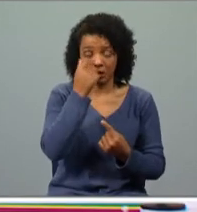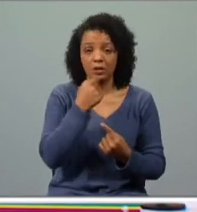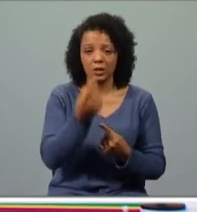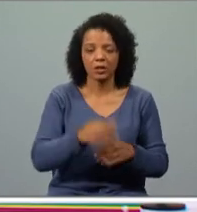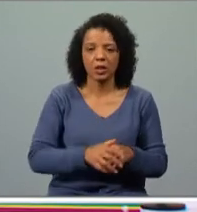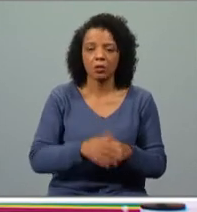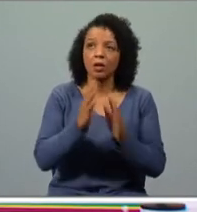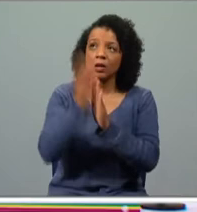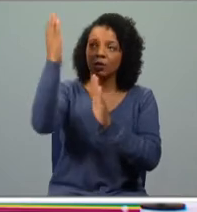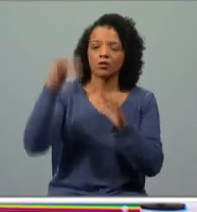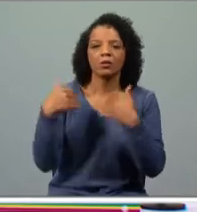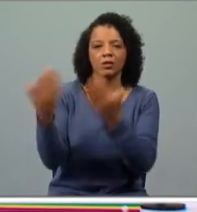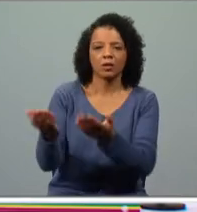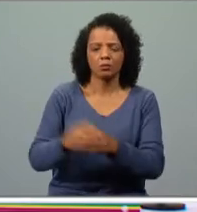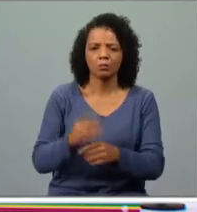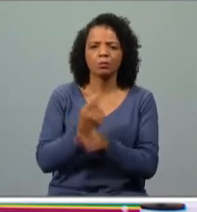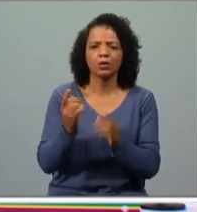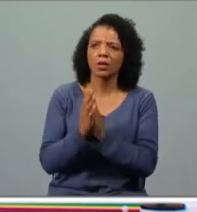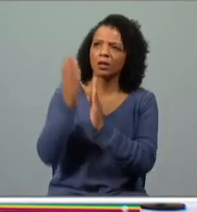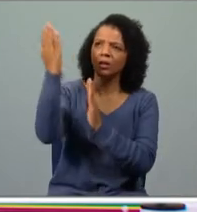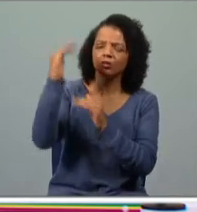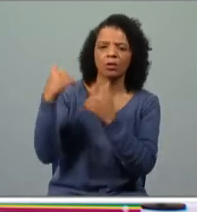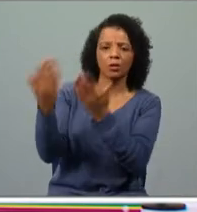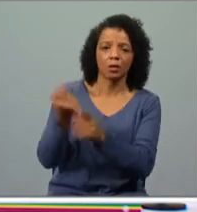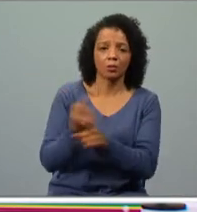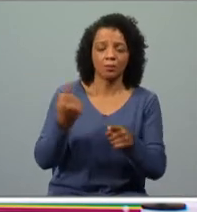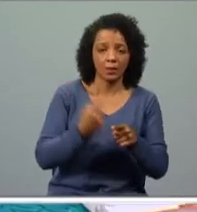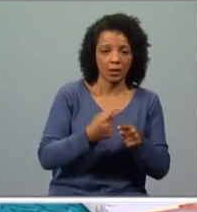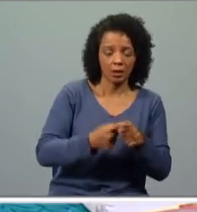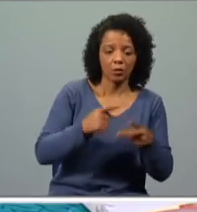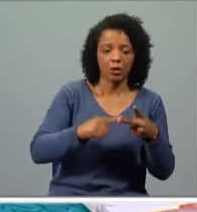oferecer aos deles porque aos deles porque tanto os gregos como extrai antes 提供給他們的，因為給他們的因為希臘人和提取物之前